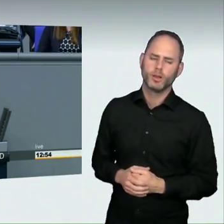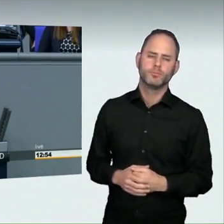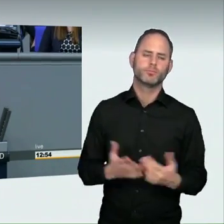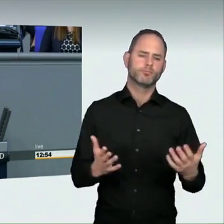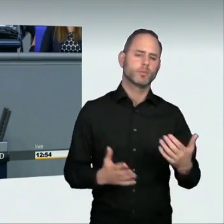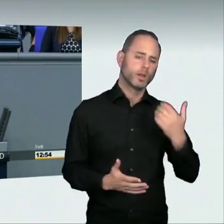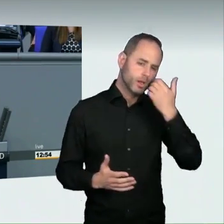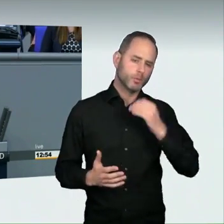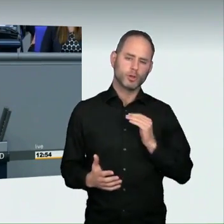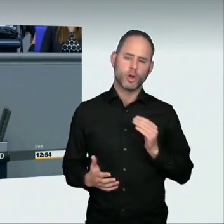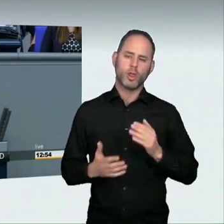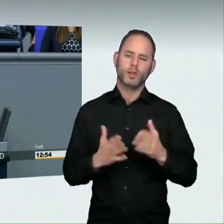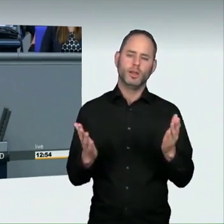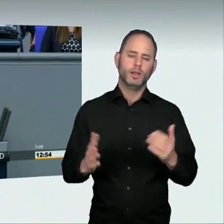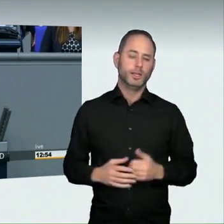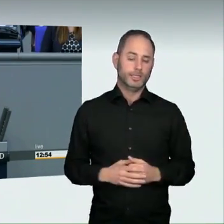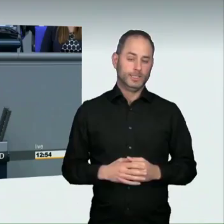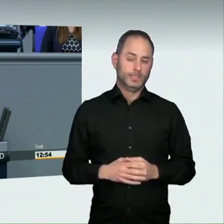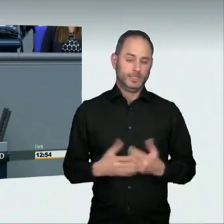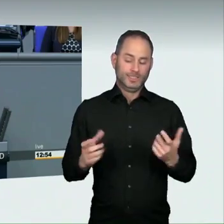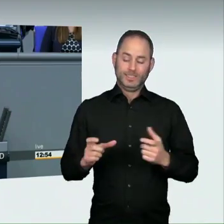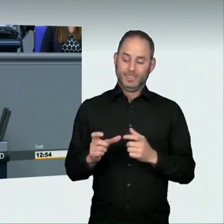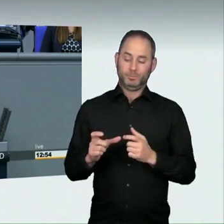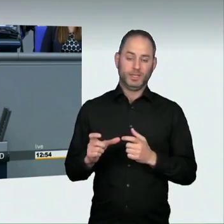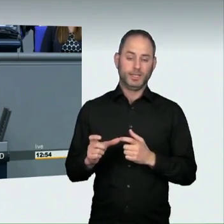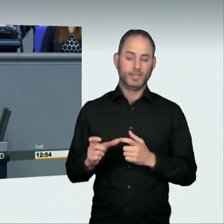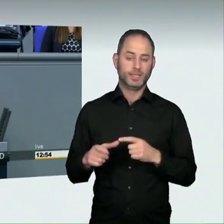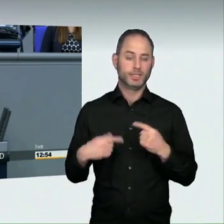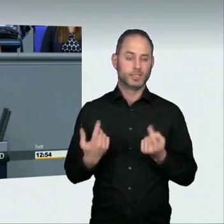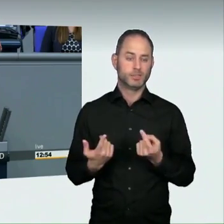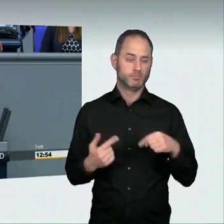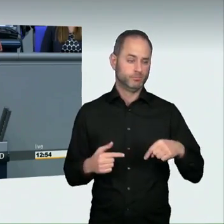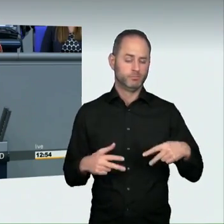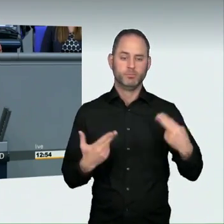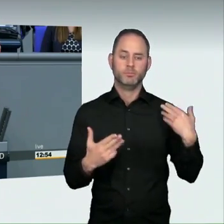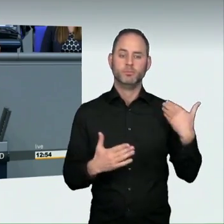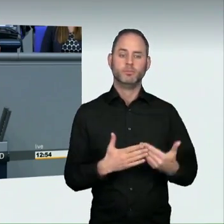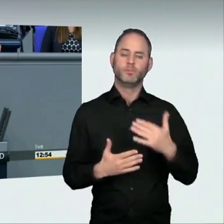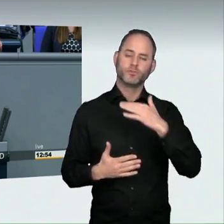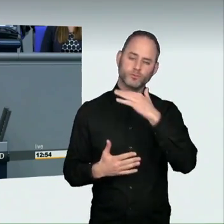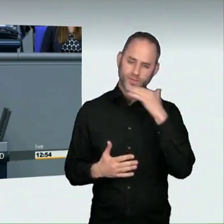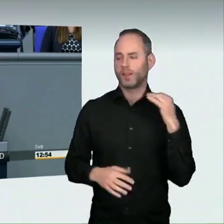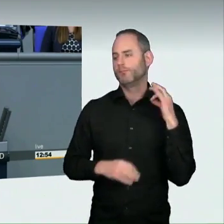anhören müssen für unsere Neuregelung zum Maklerrecht! Jetzt gilt der Grundsatz: Wer bestellt, der muss zahlen.